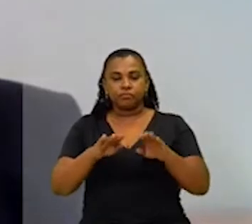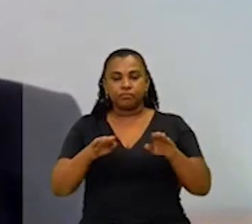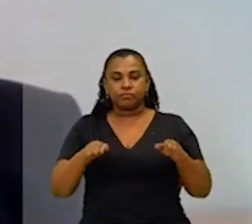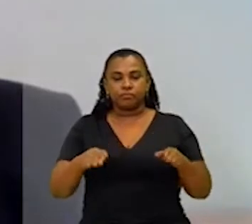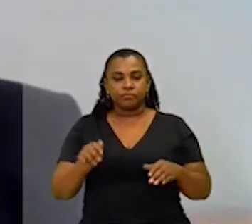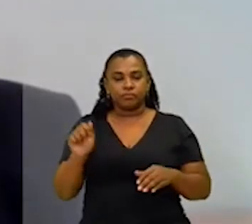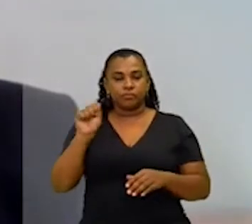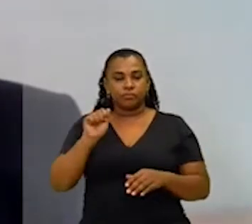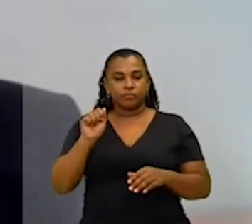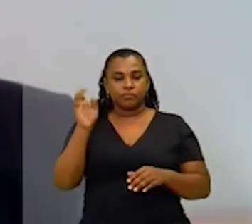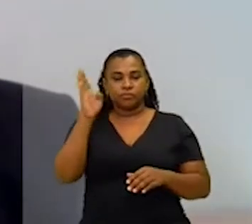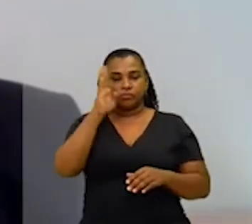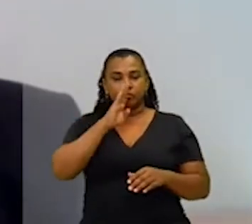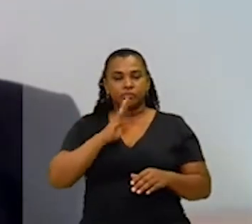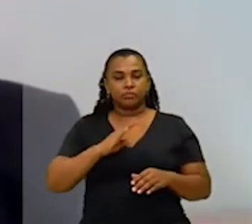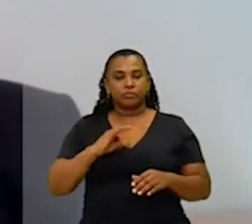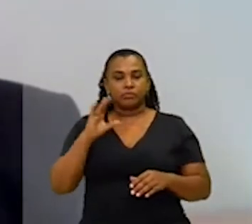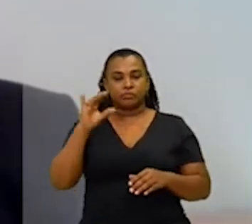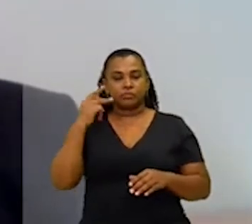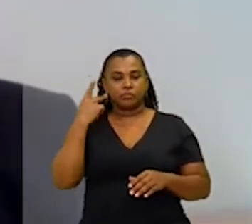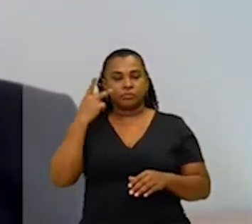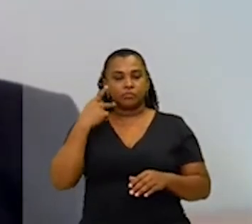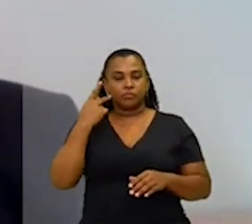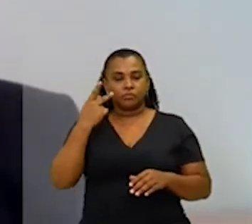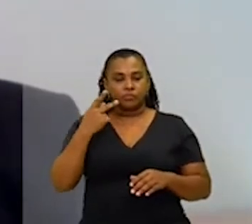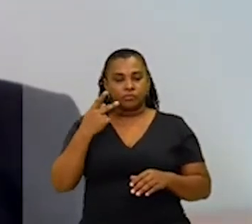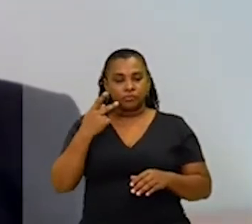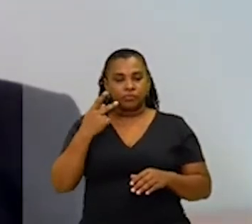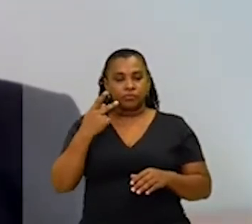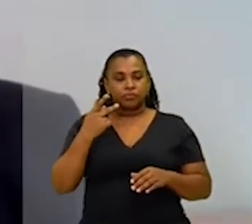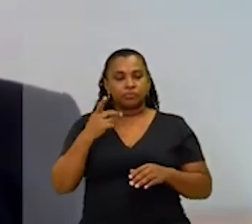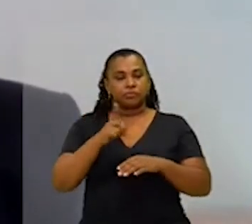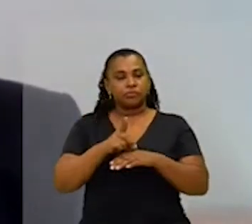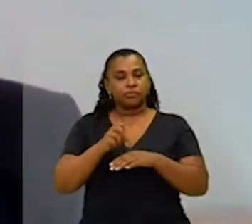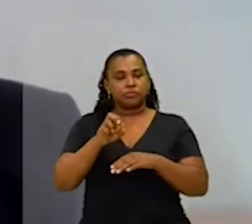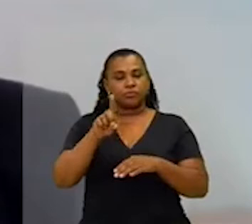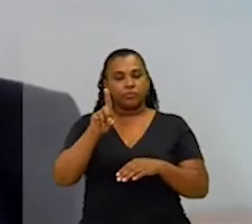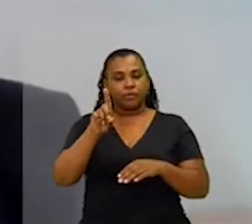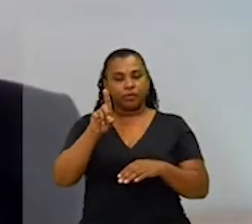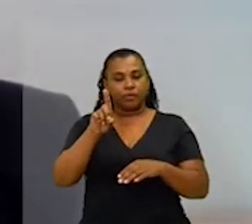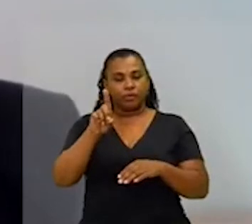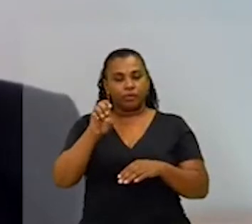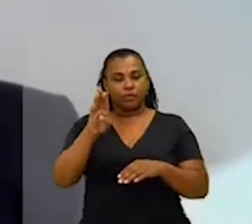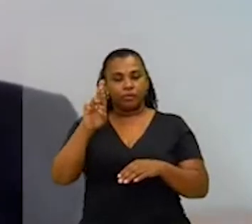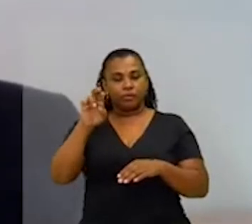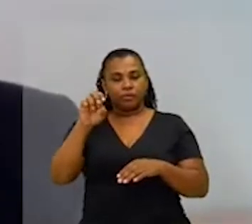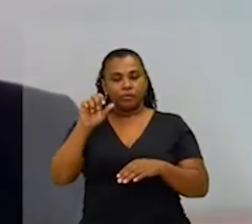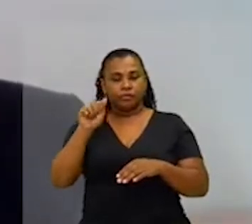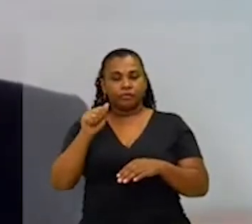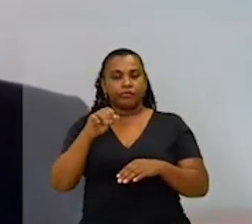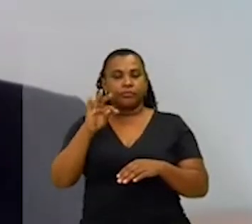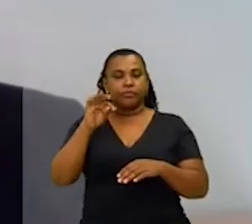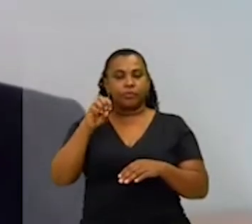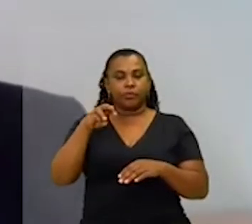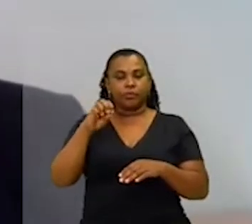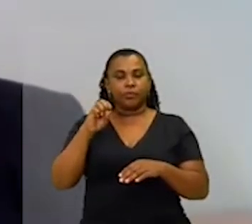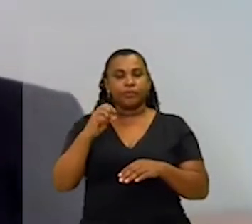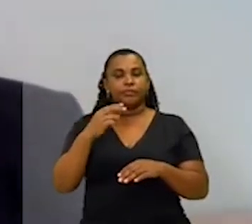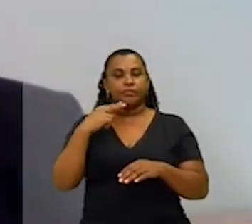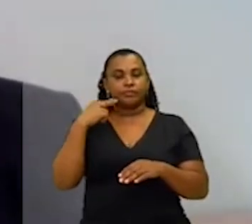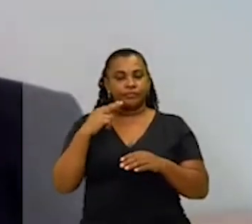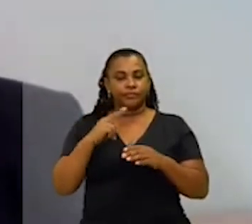de ciência política e a doutora Débora Thomé da Universidade Federal Fluminense a Doutora